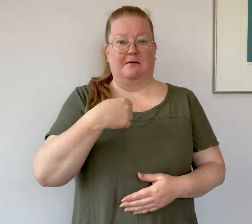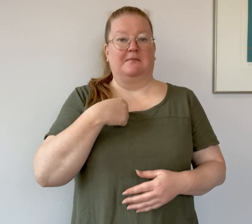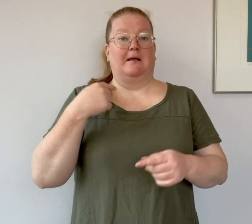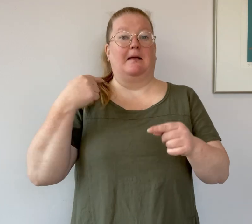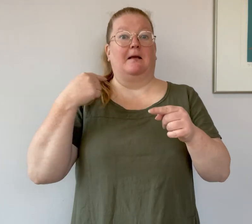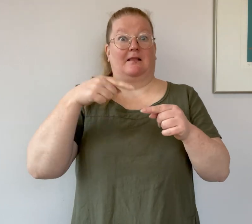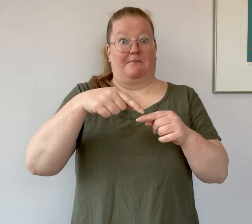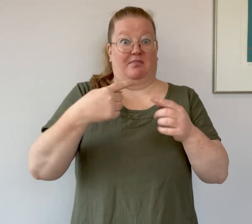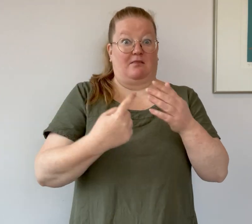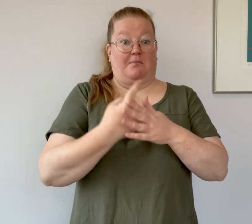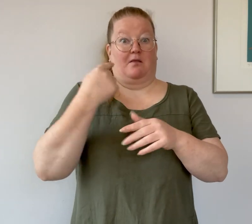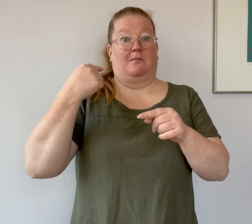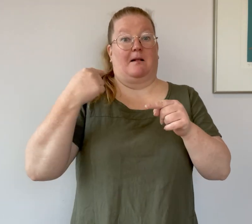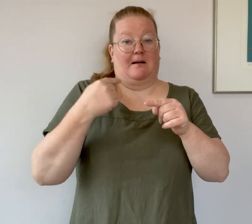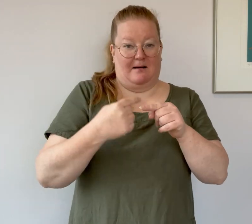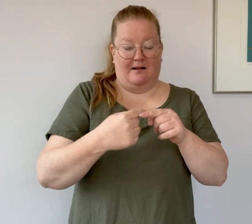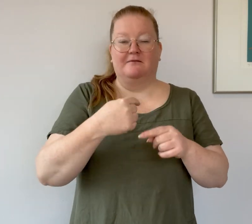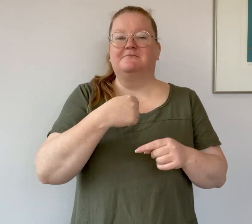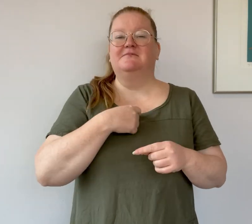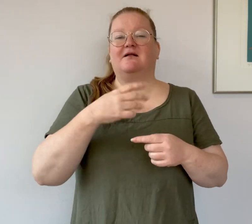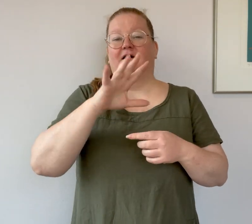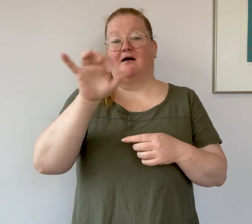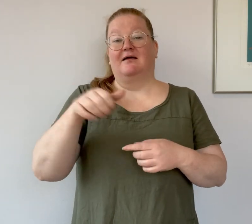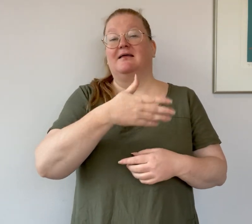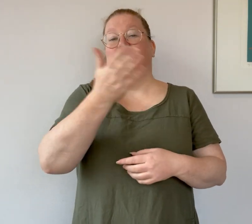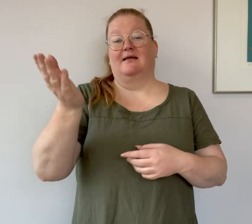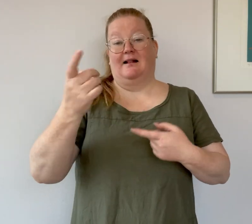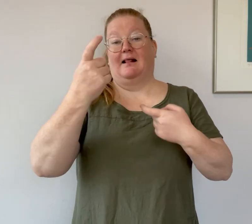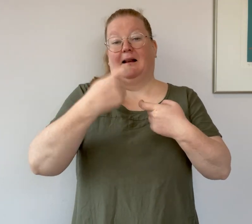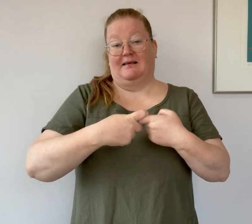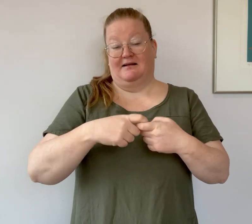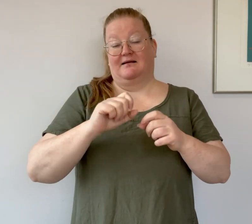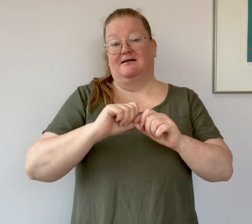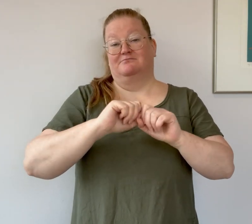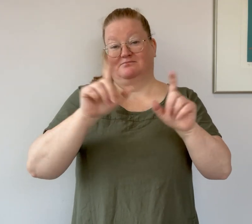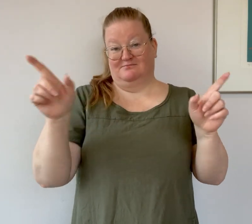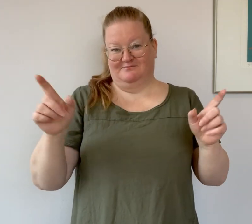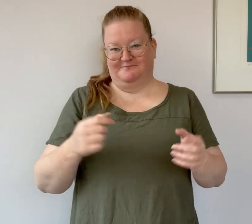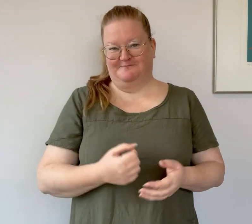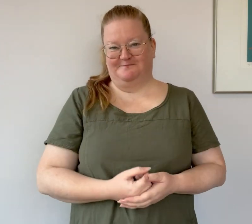Lähetän kaikille linkin lähempänä tapahtumaa.